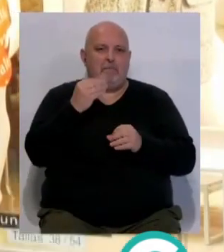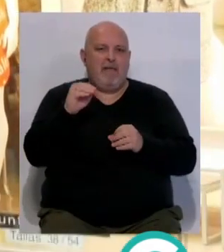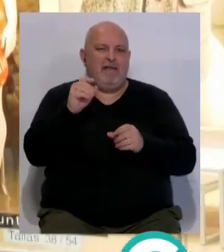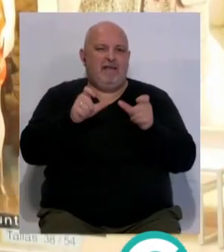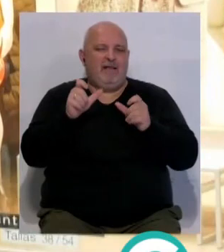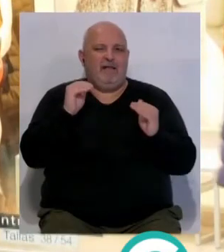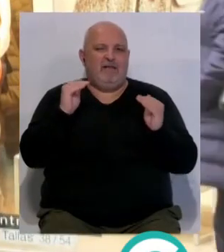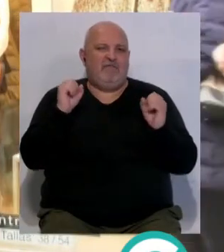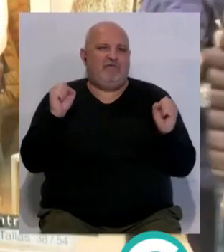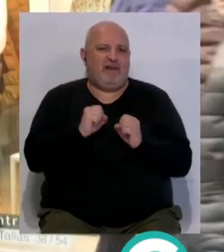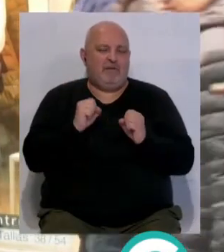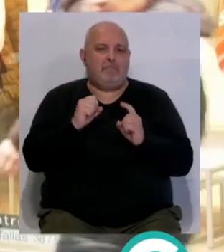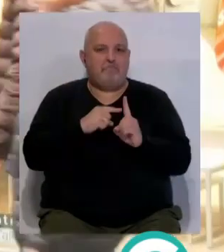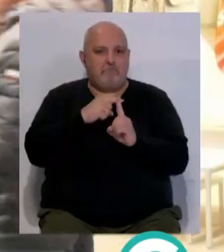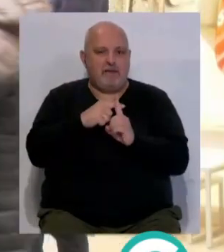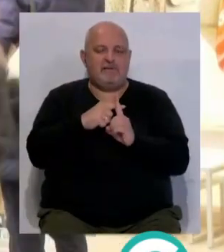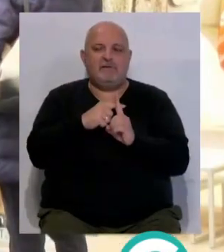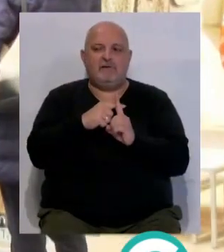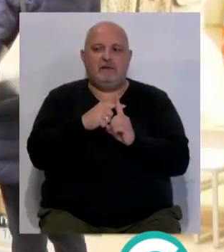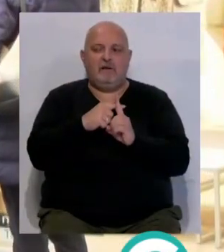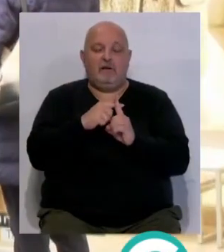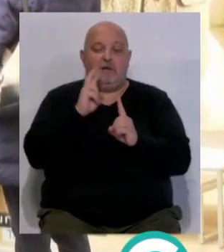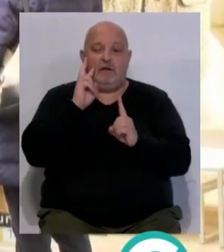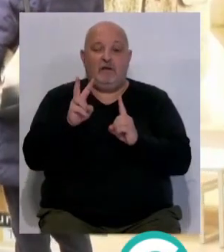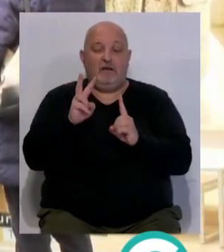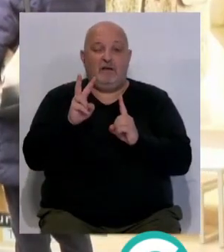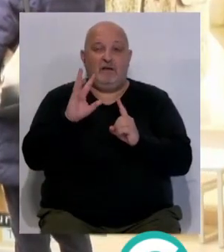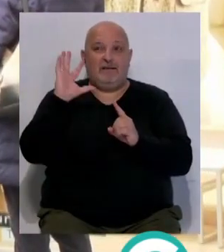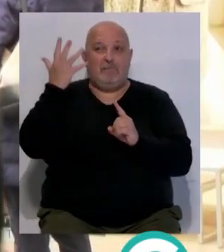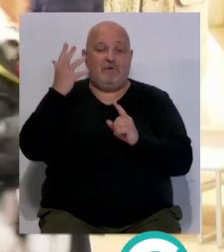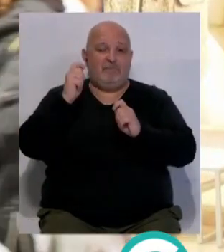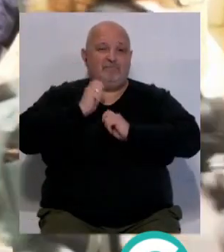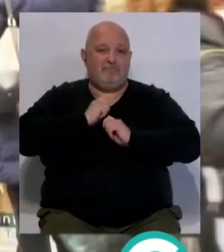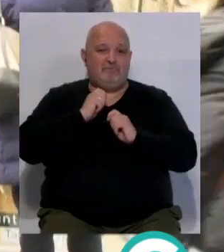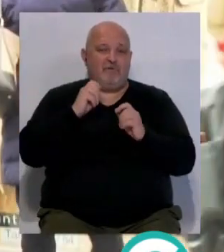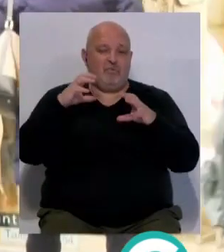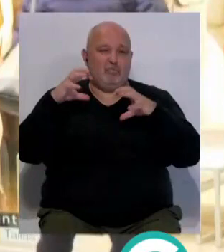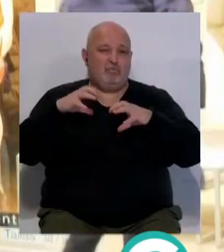temporada de frío y a su vez hemos visto que que la climatología según la borrasca nos indican que